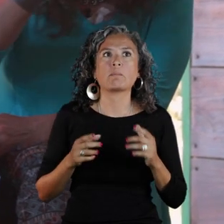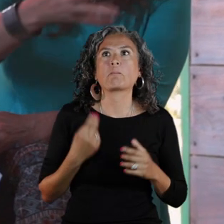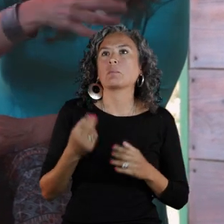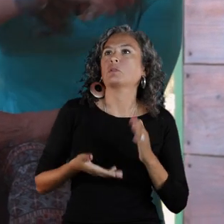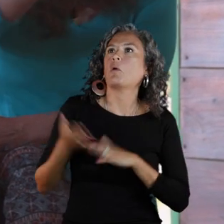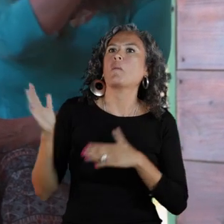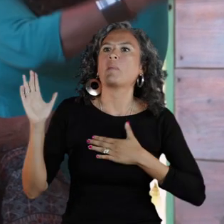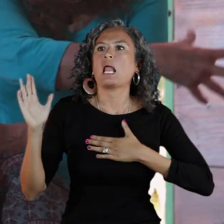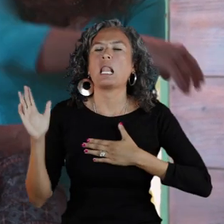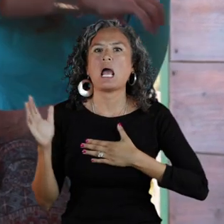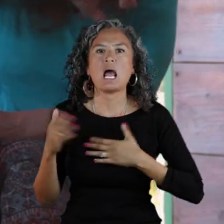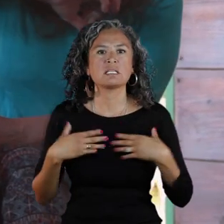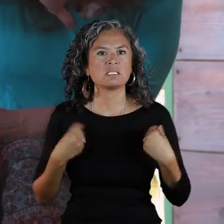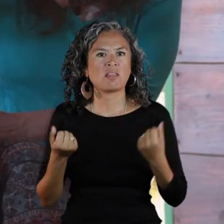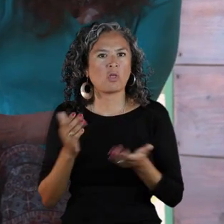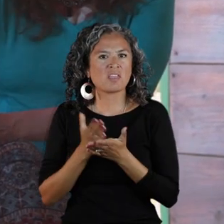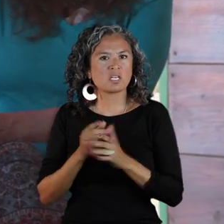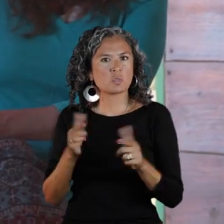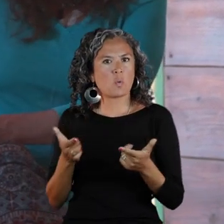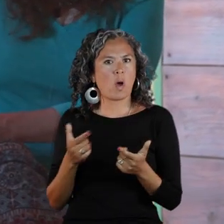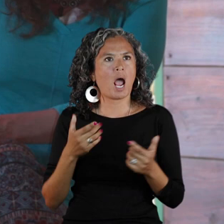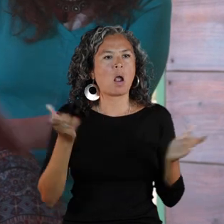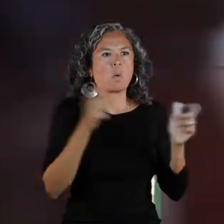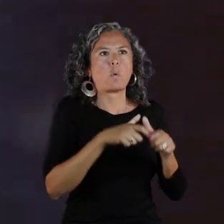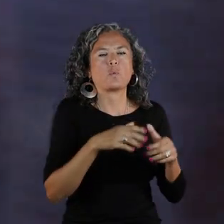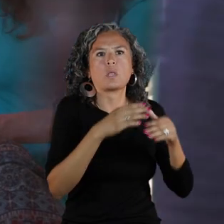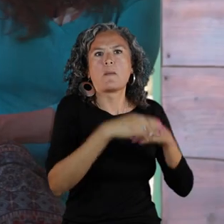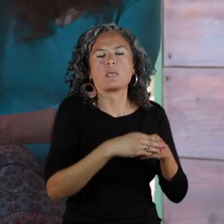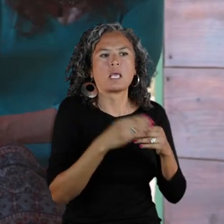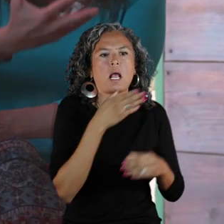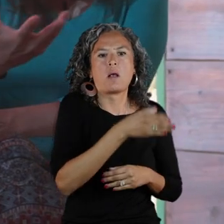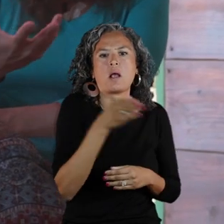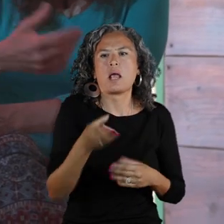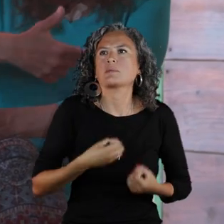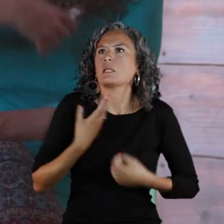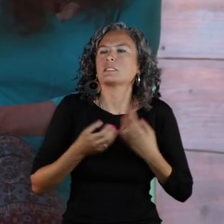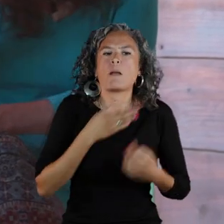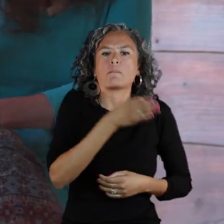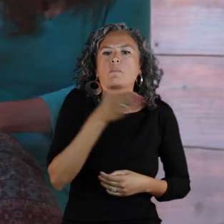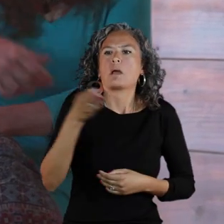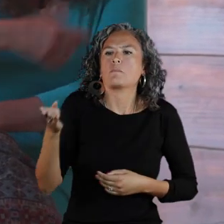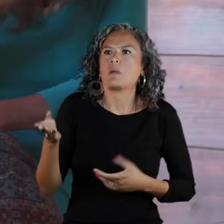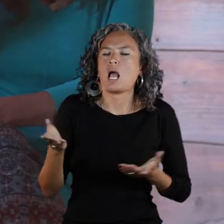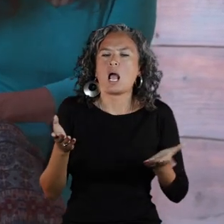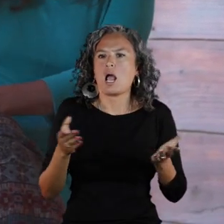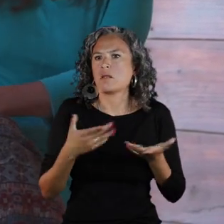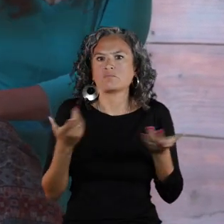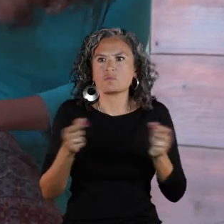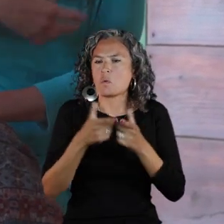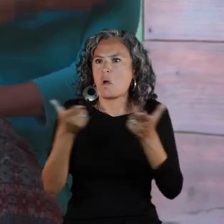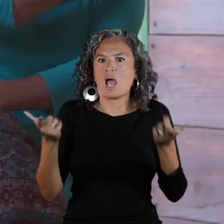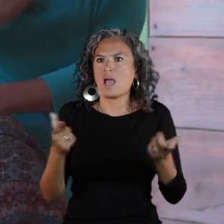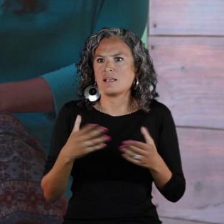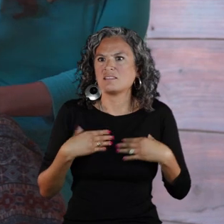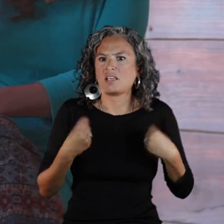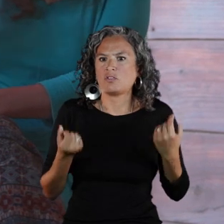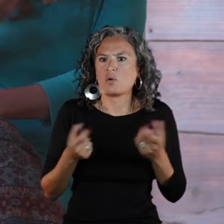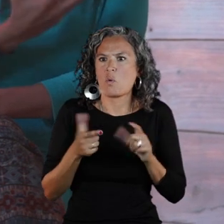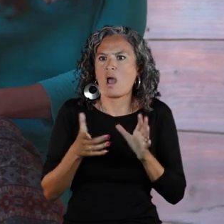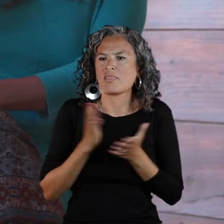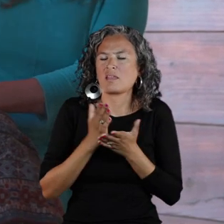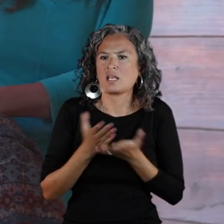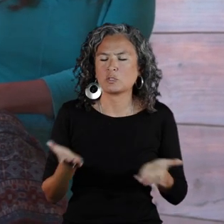salir, compartir, juntarse con otras, expresarse, pintarse, lo que quieran...